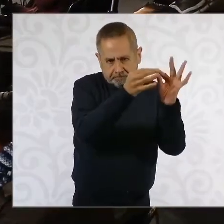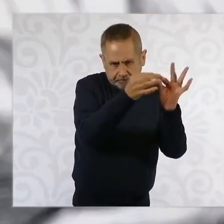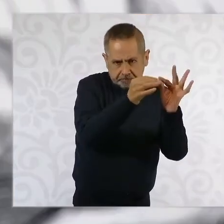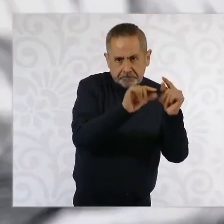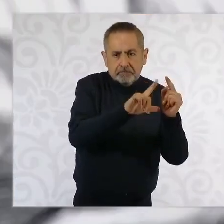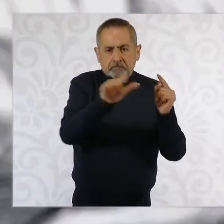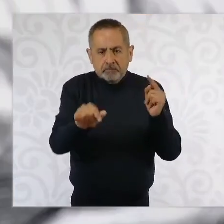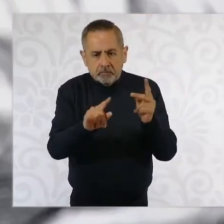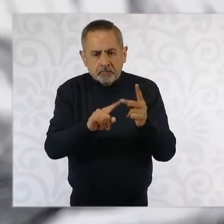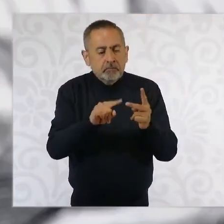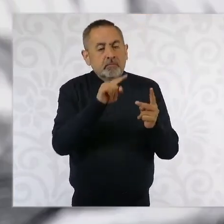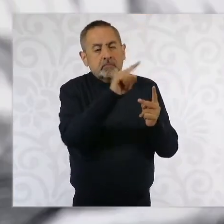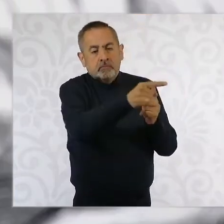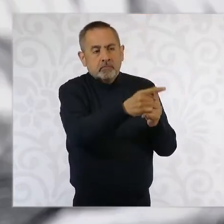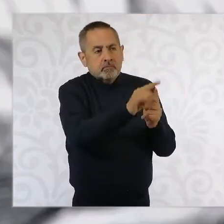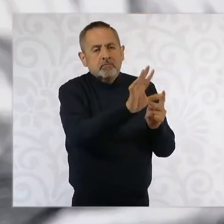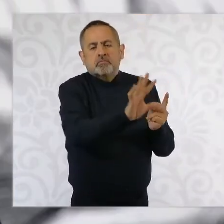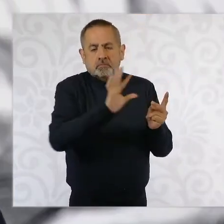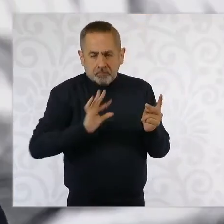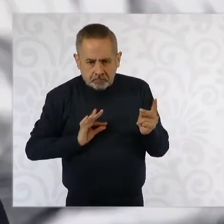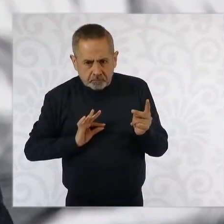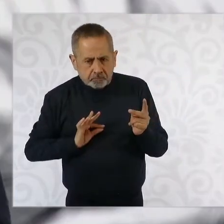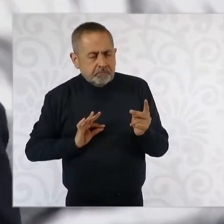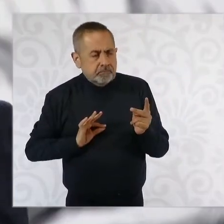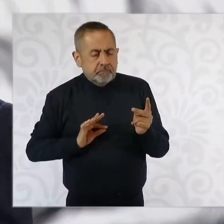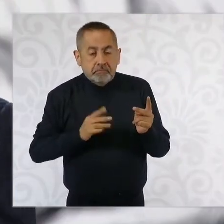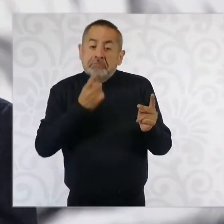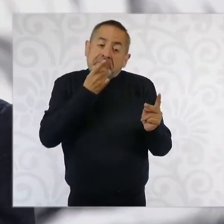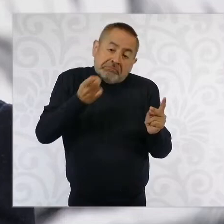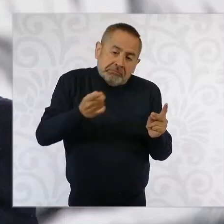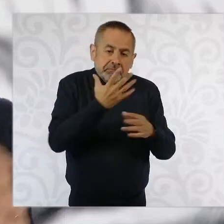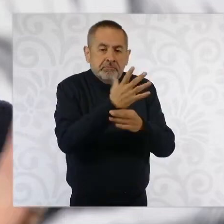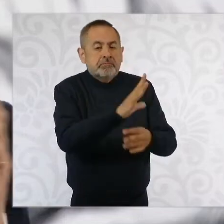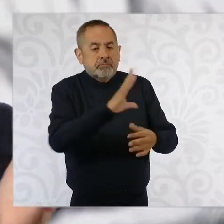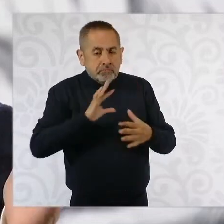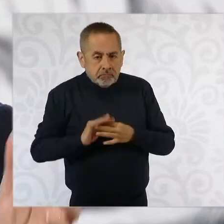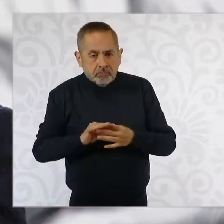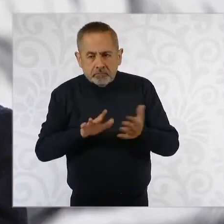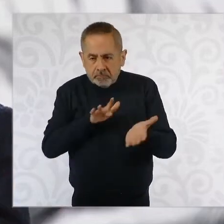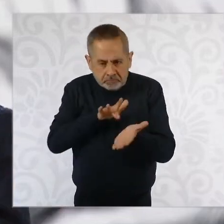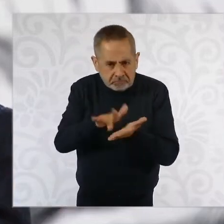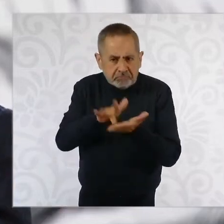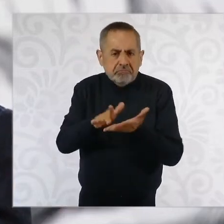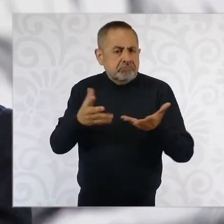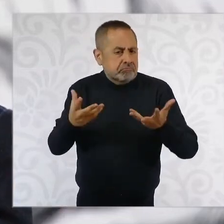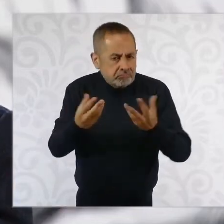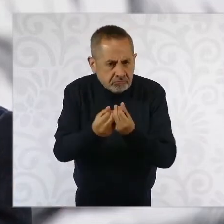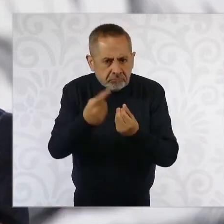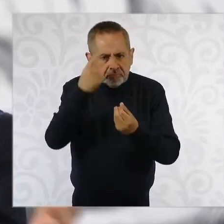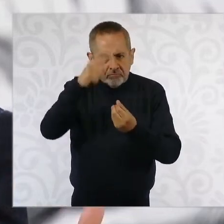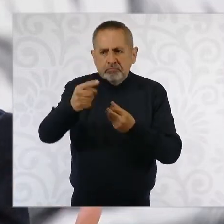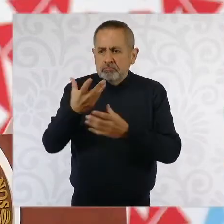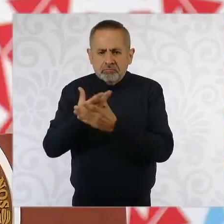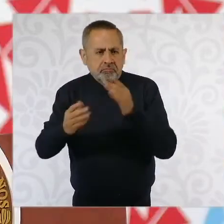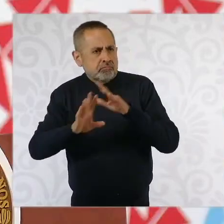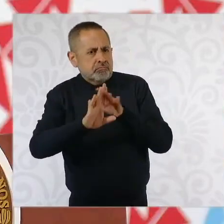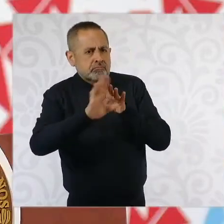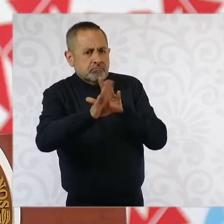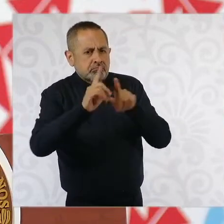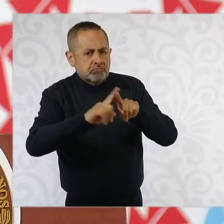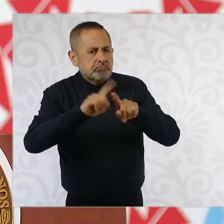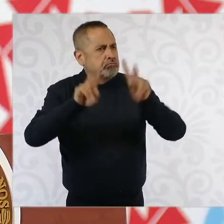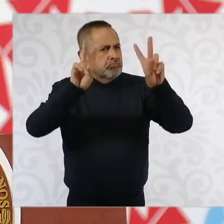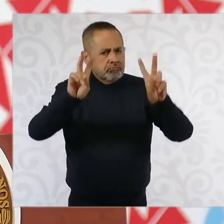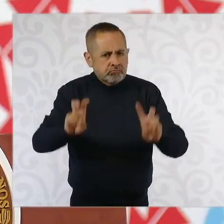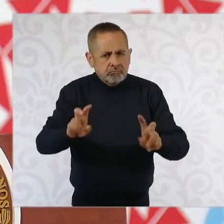me comentó que que Eh pues pide el apoyo para la migración y otros temas y después hay otra